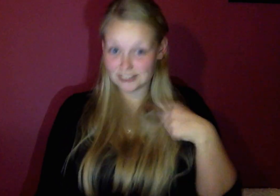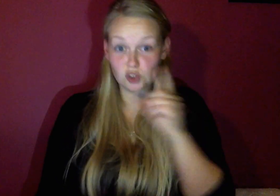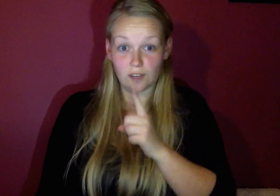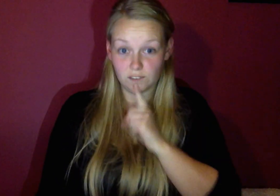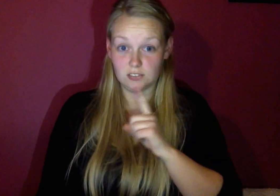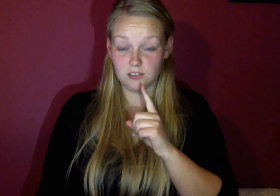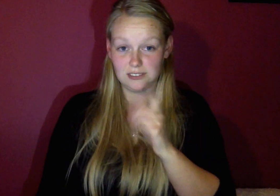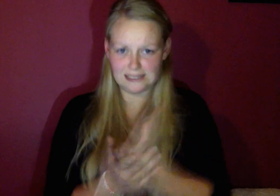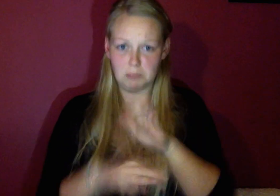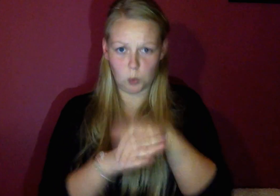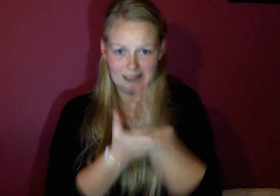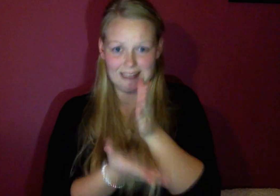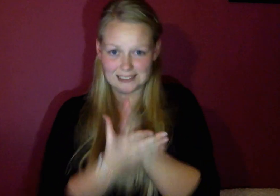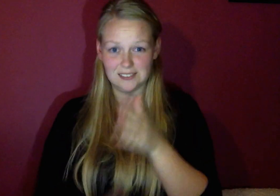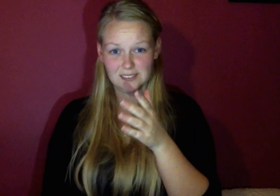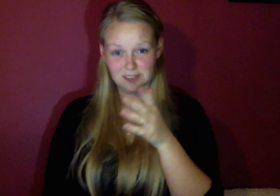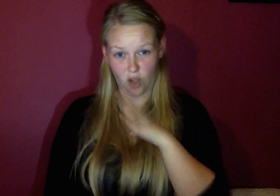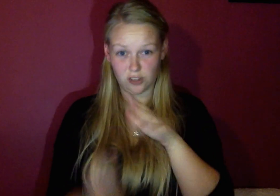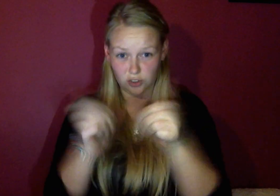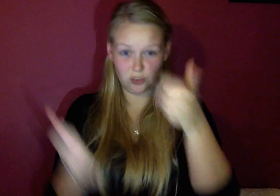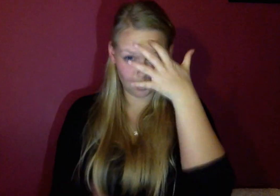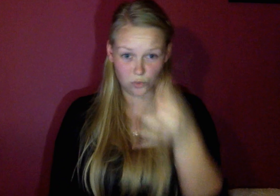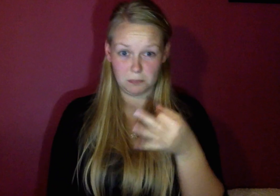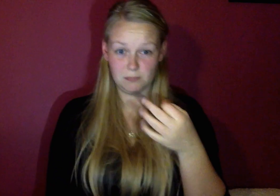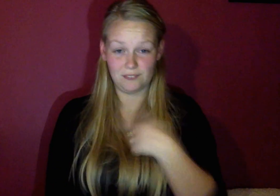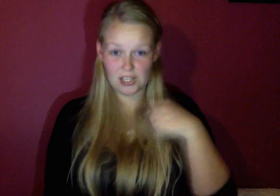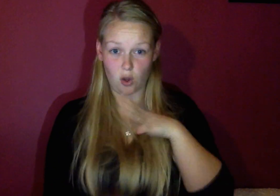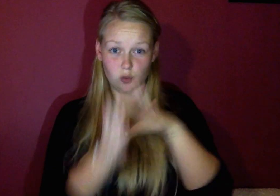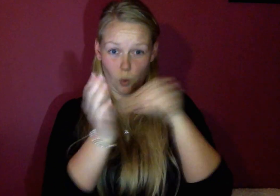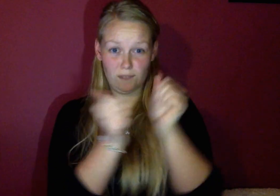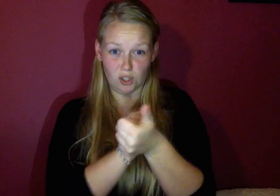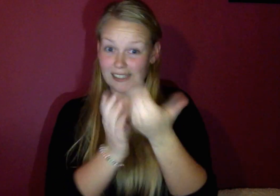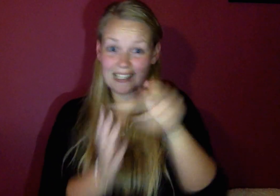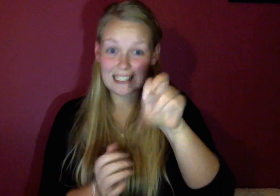Det är ju vi som är döva, på riktigt, som har den största kunskap. Vi har tolkningsförträde.